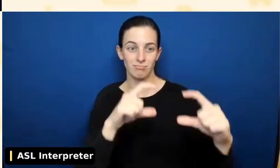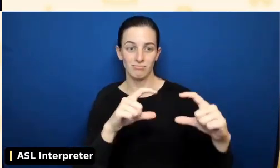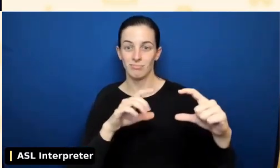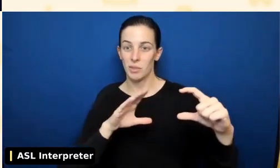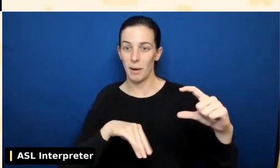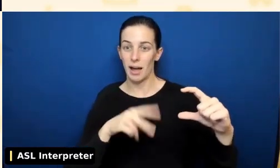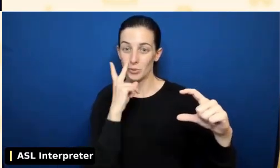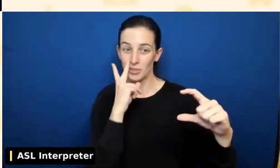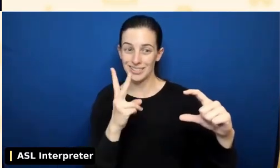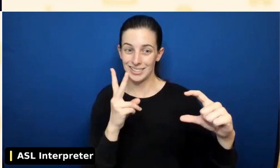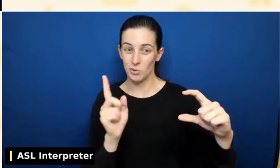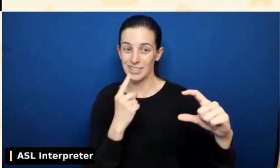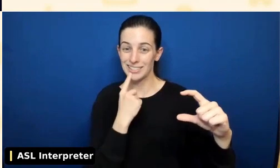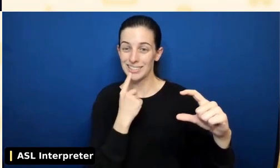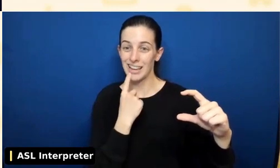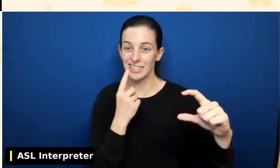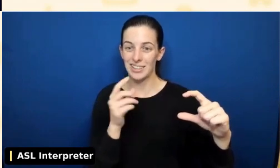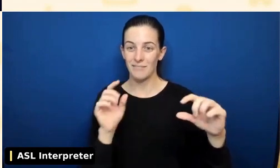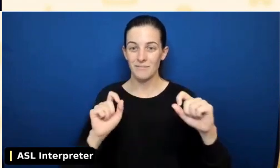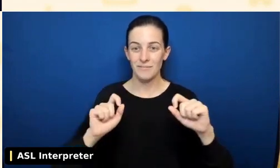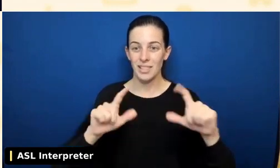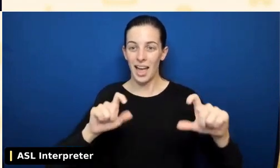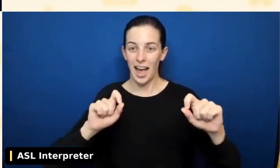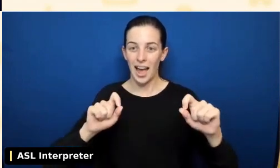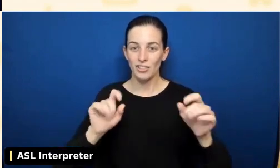Se puede ver como aparece un texto parpadeante.